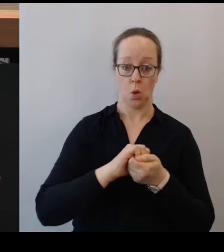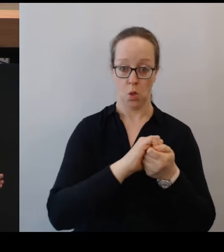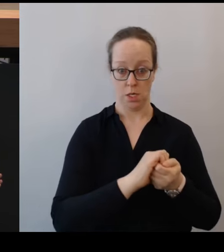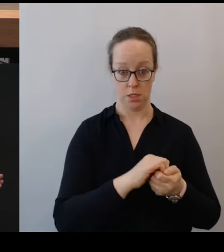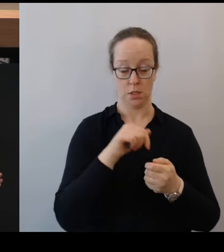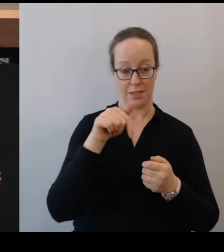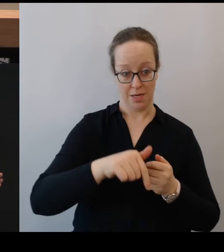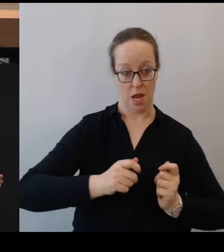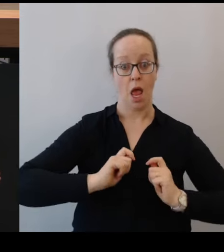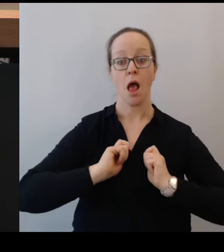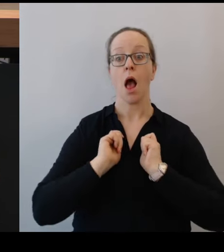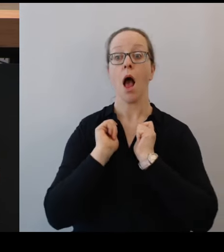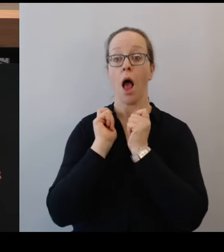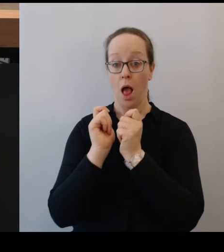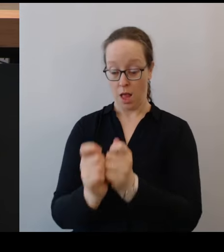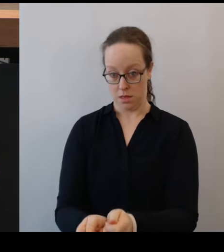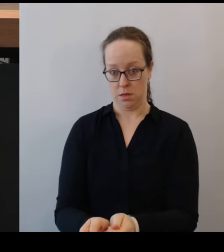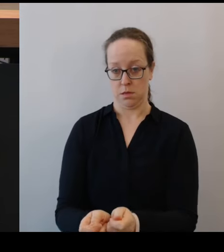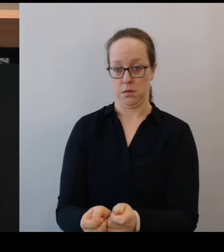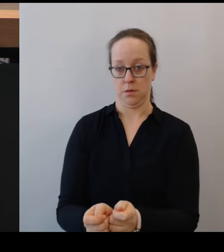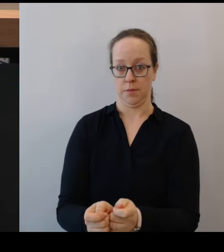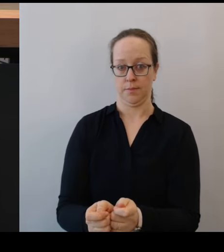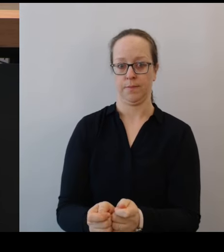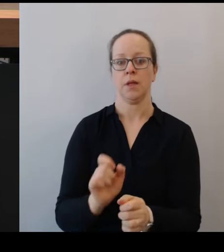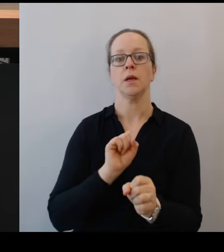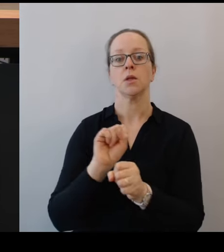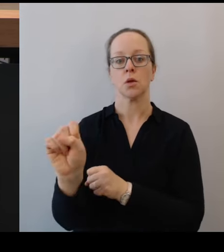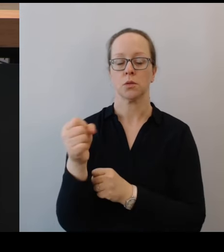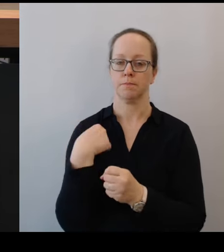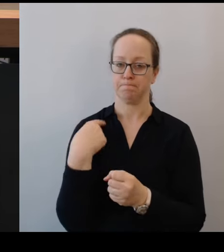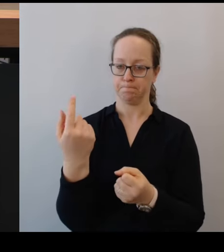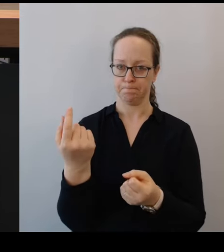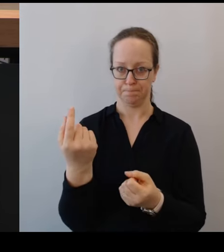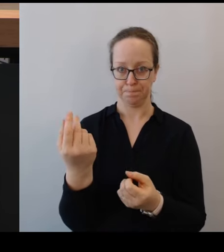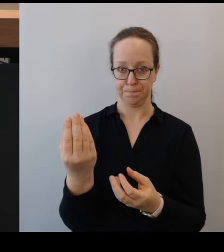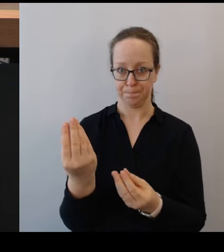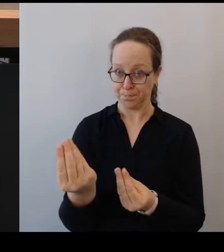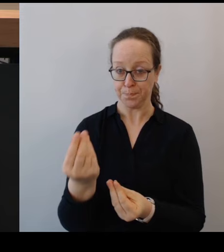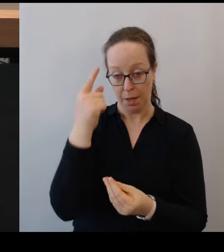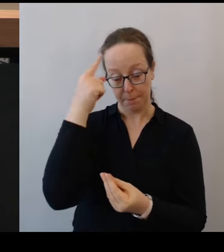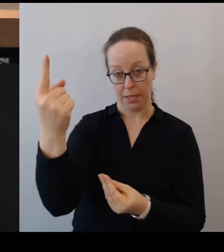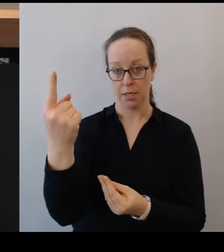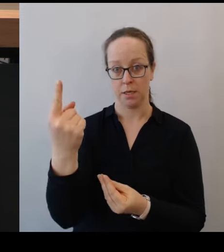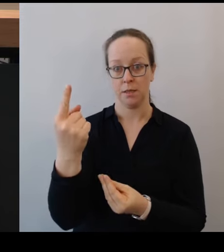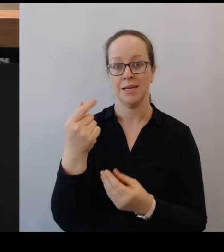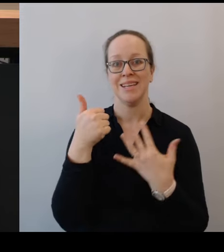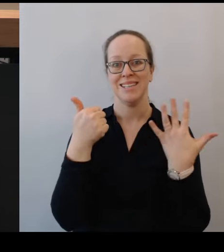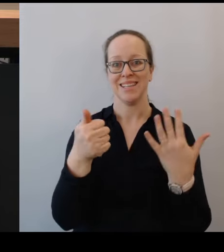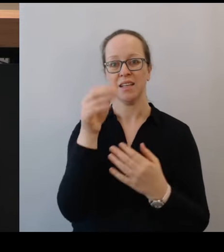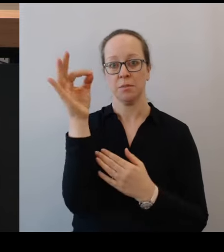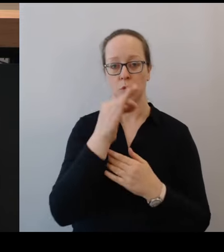Dennoch halten wir eine Begrenzung auf 6 % für nicht vertretbar und auch nicht sachgerecht.